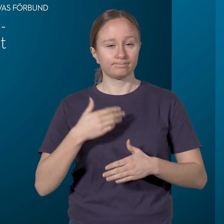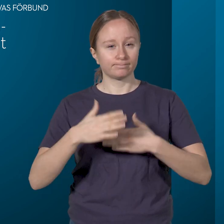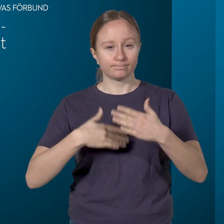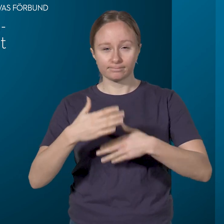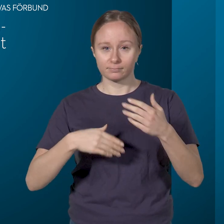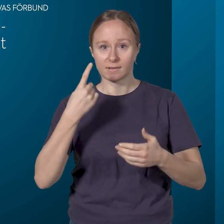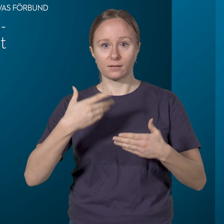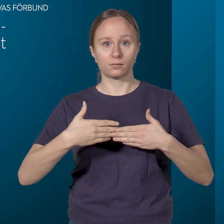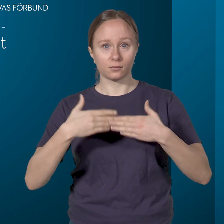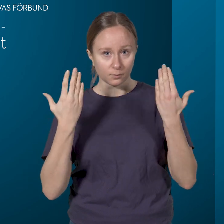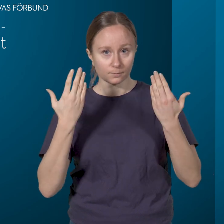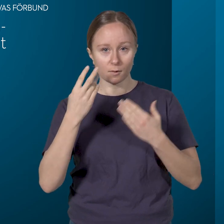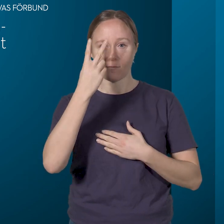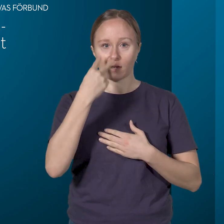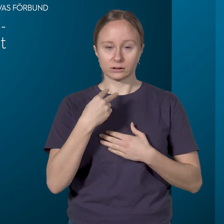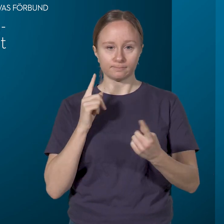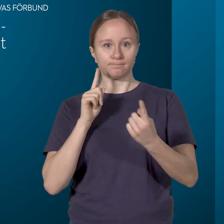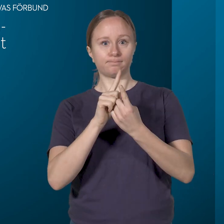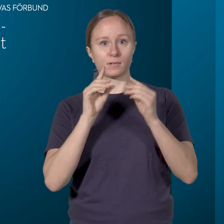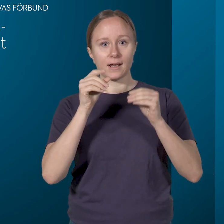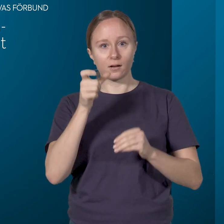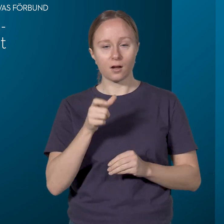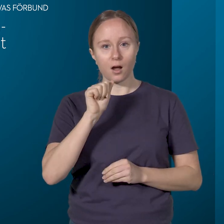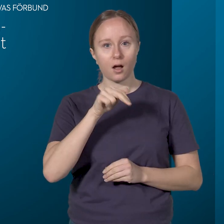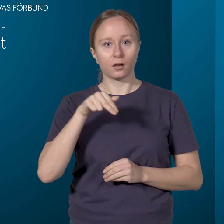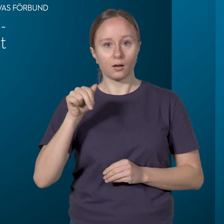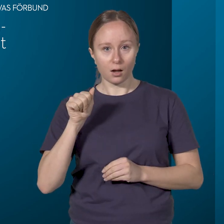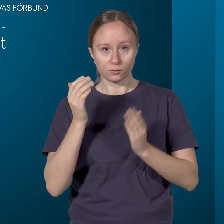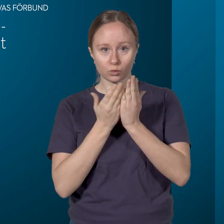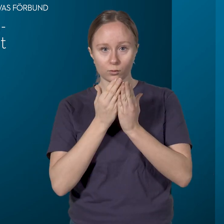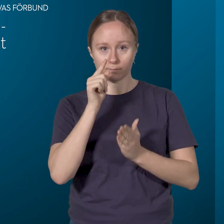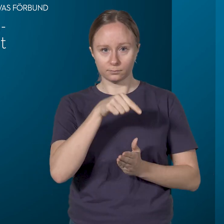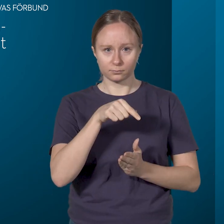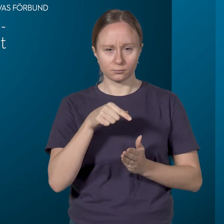Tills Frans mötte läraren Anna Heikel i skolan,